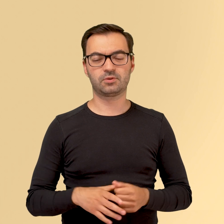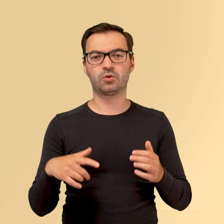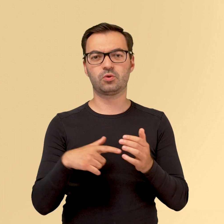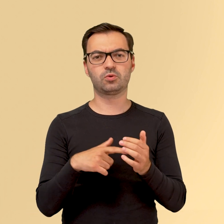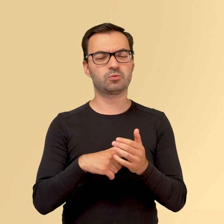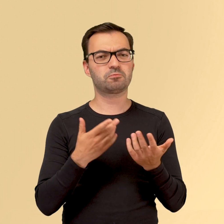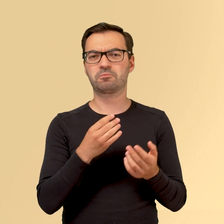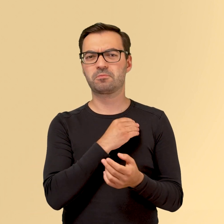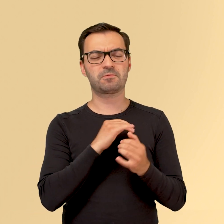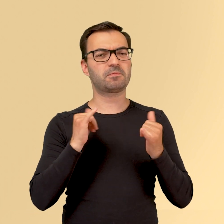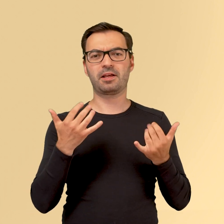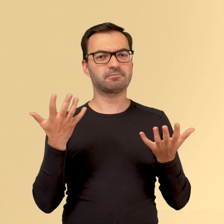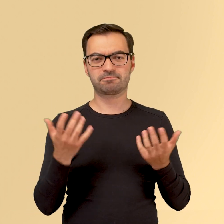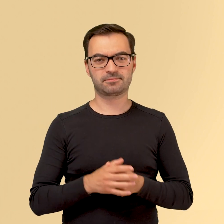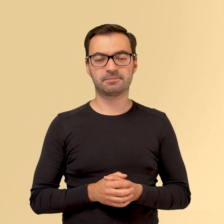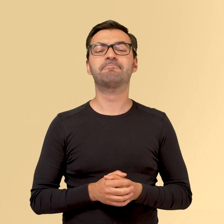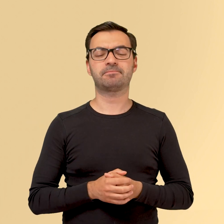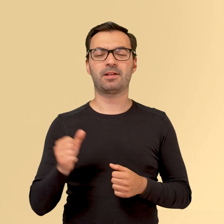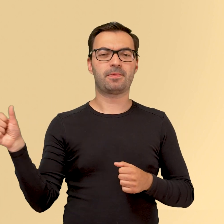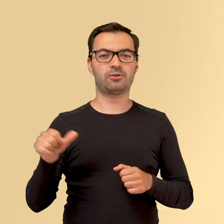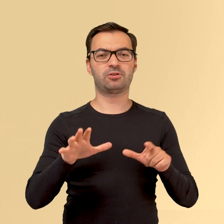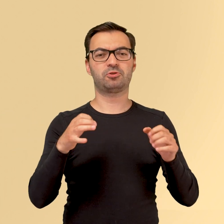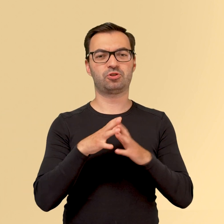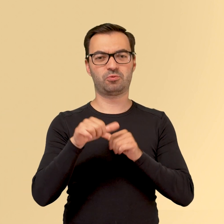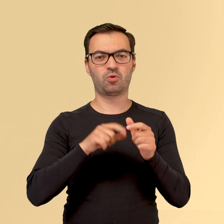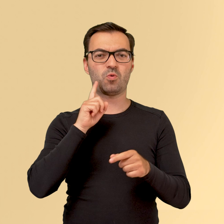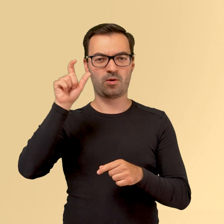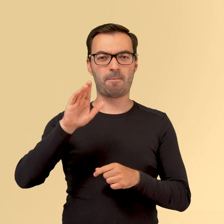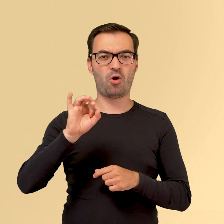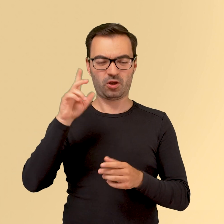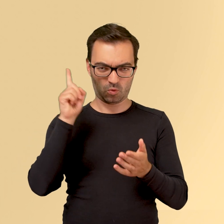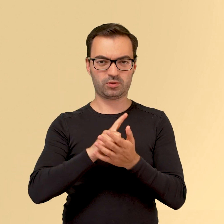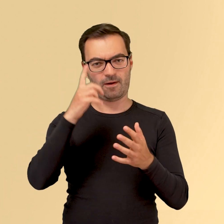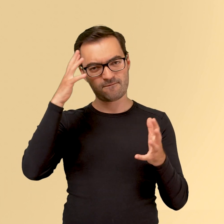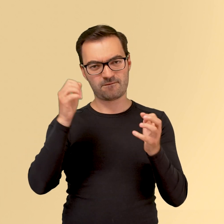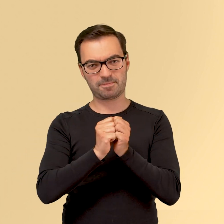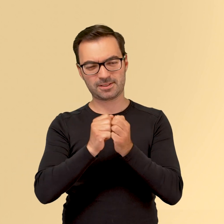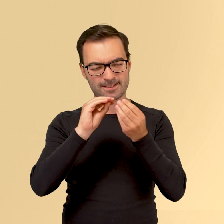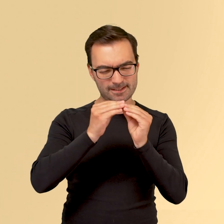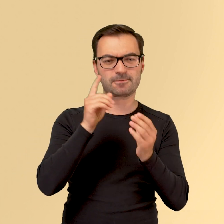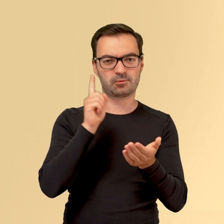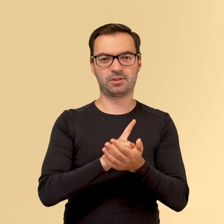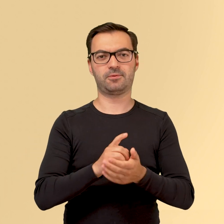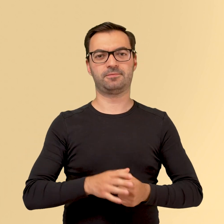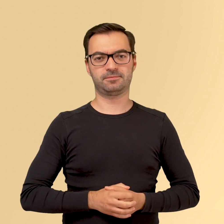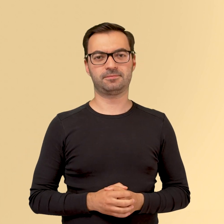Ten specyficzny rodzaj szkliwa osiągnął Böttger w 1710 r.